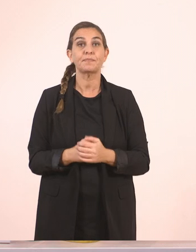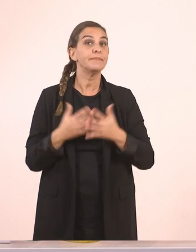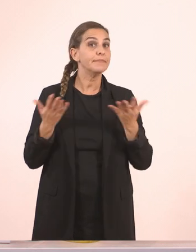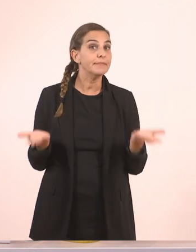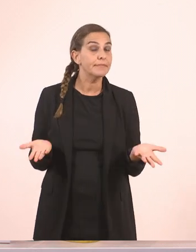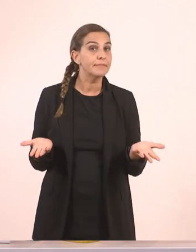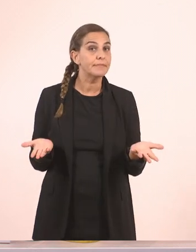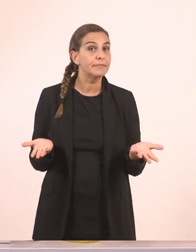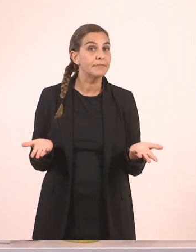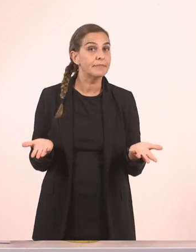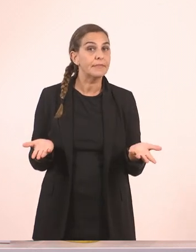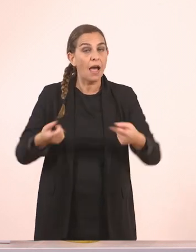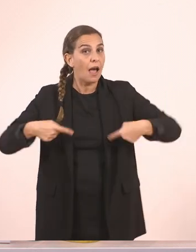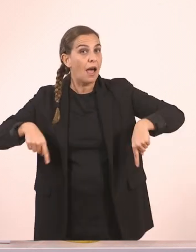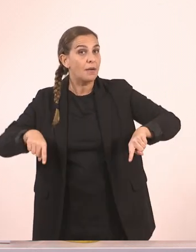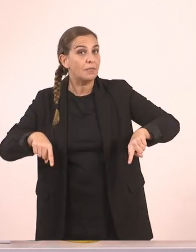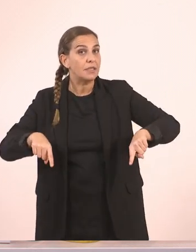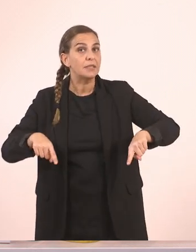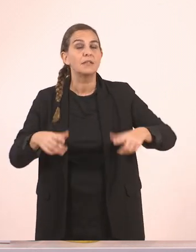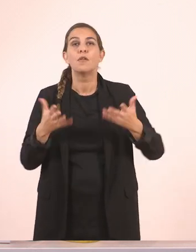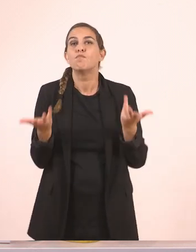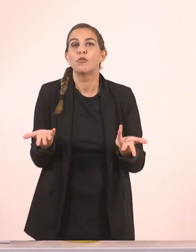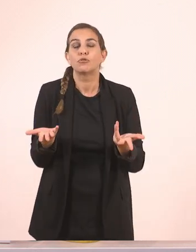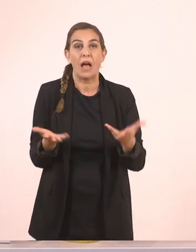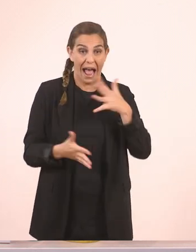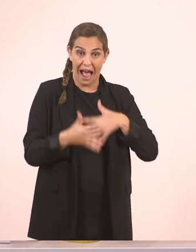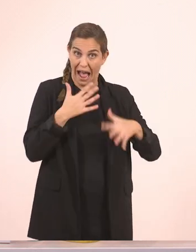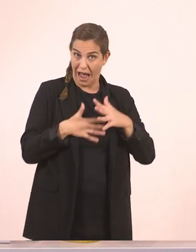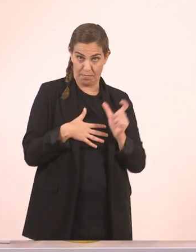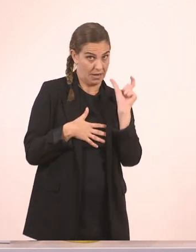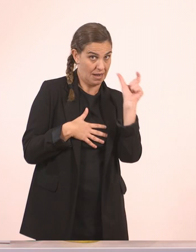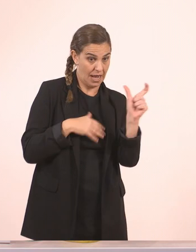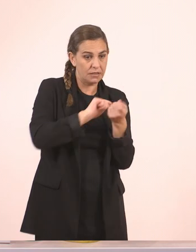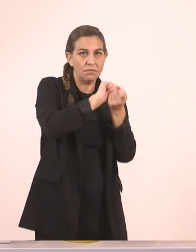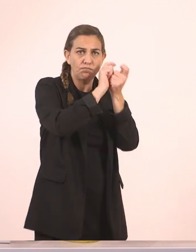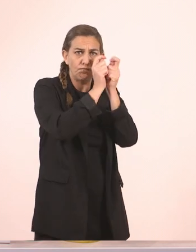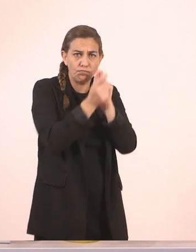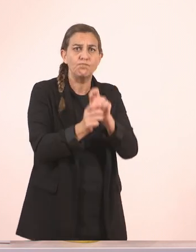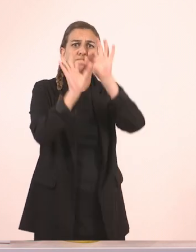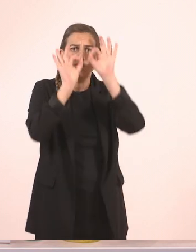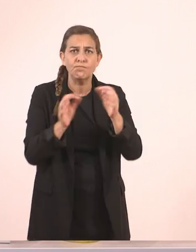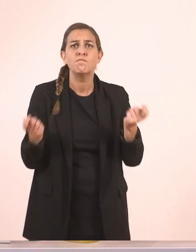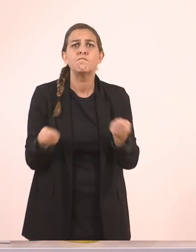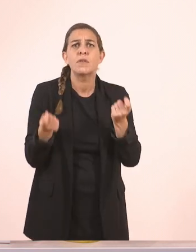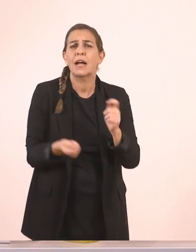να κάνουμε αυτή τη λέξη πράξη στην πραγματικότητα; Δηλαδή πώς μπορούμε αυτό το μήνυμα των Χριστουγέννων,